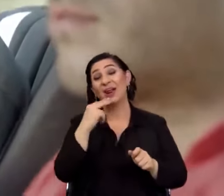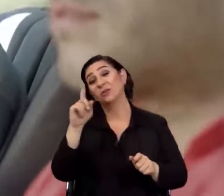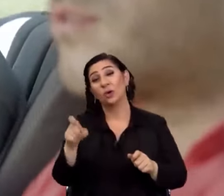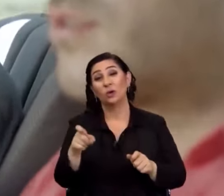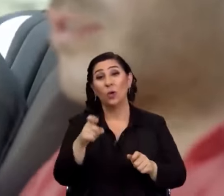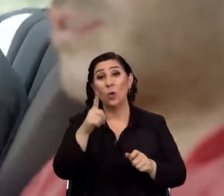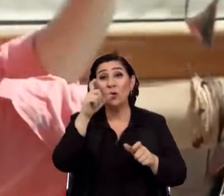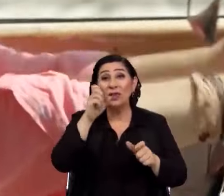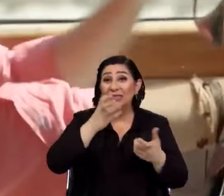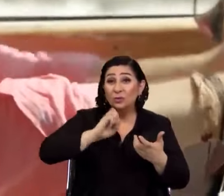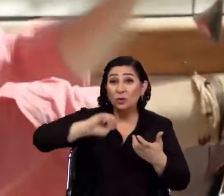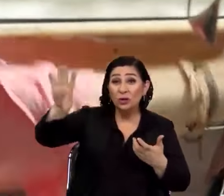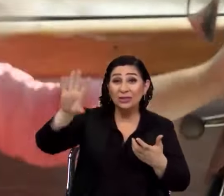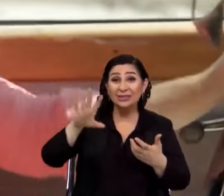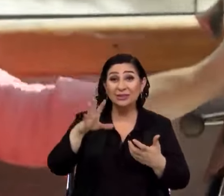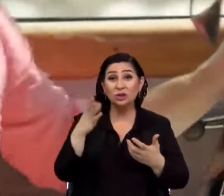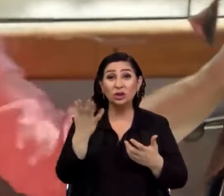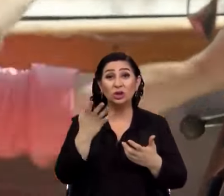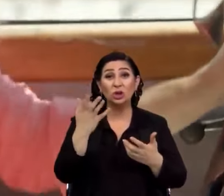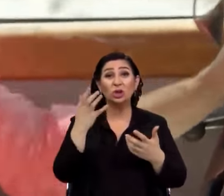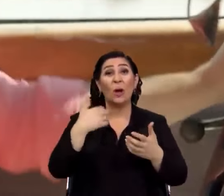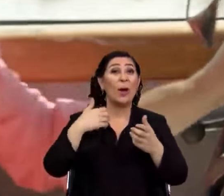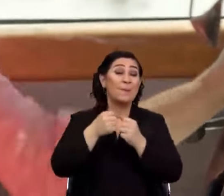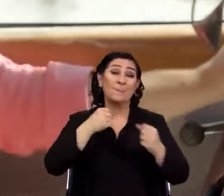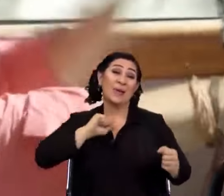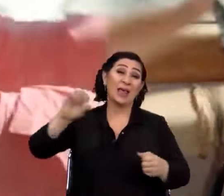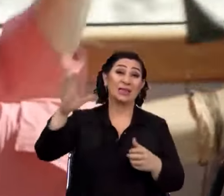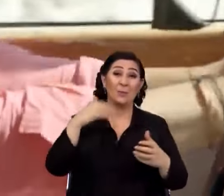fotoğrafı ya sanki zorla koluna tutup Ben anlattım Daha Sözer karılarla